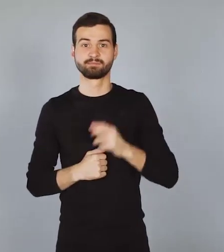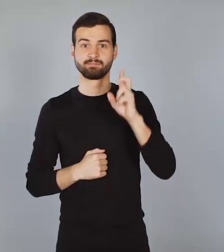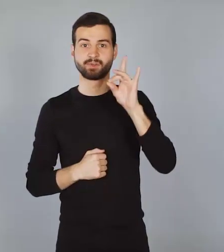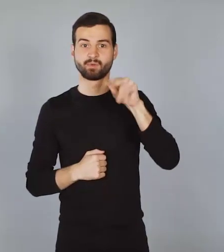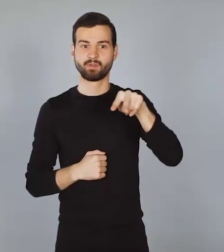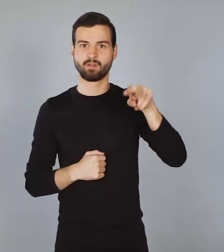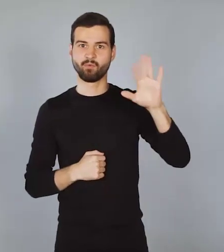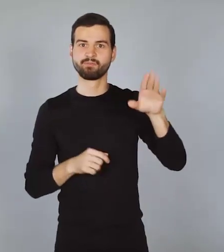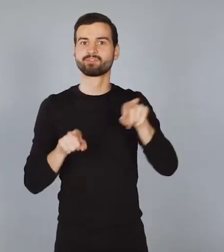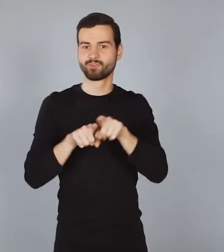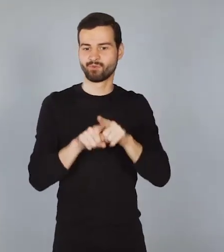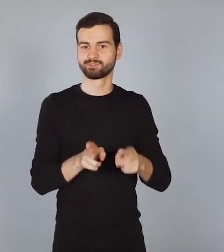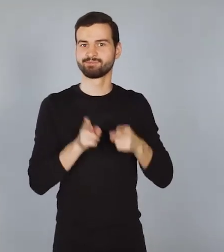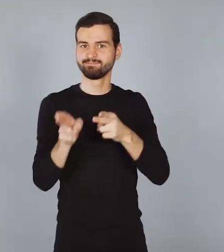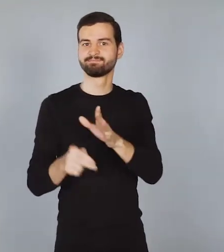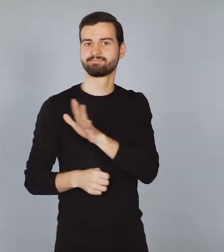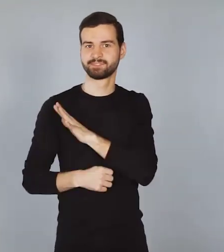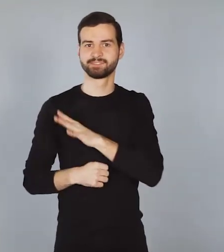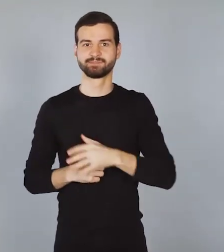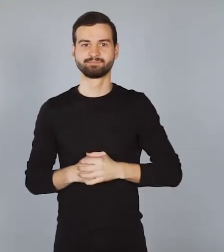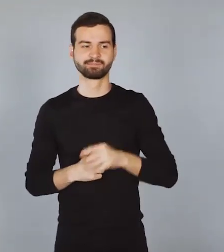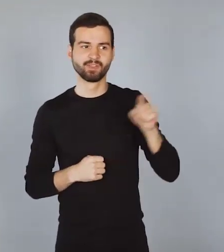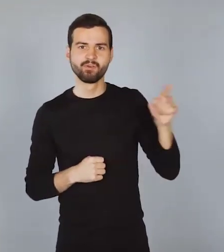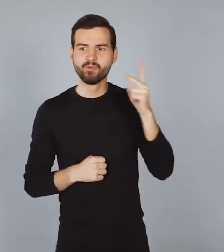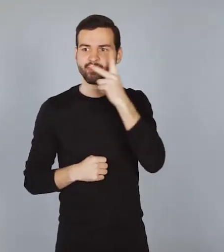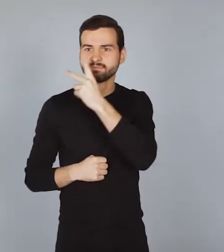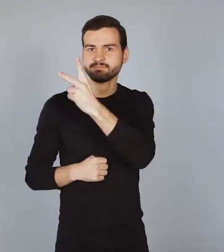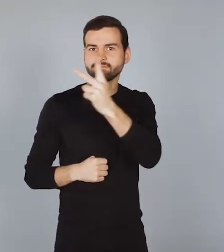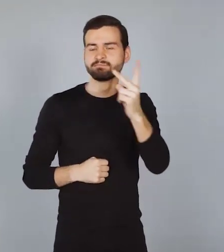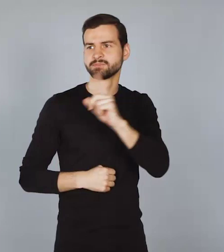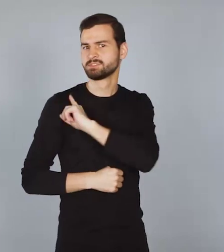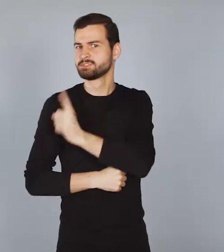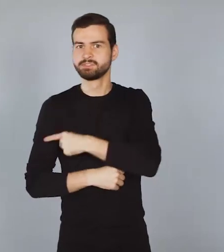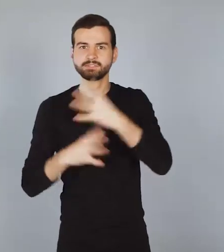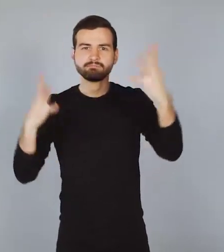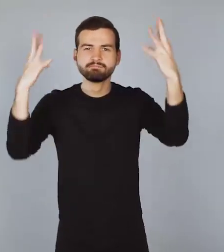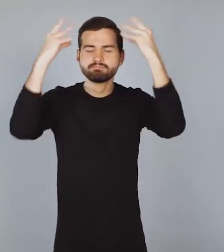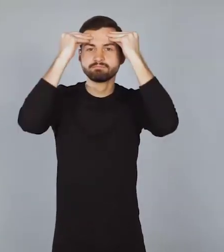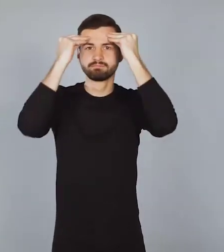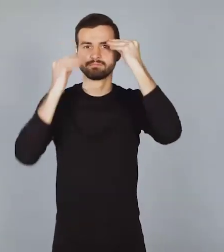Брюллов тоже побывал в Помпеях. Его впечатления были такими сильными,